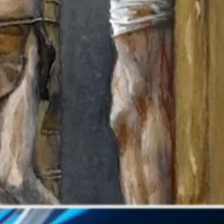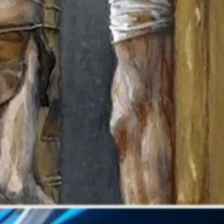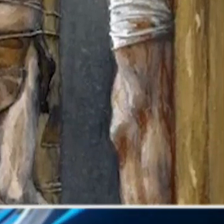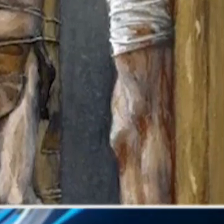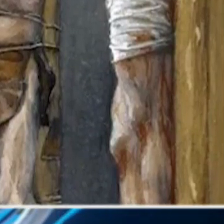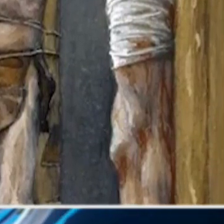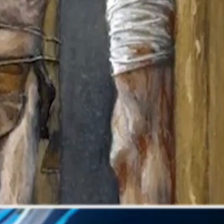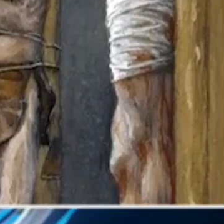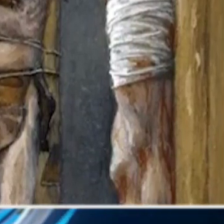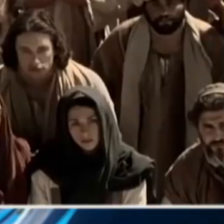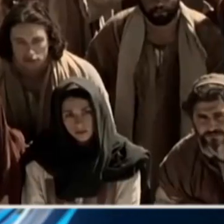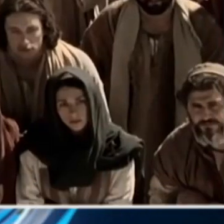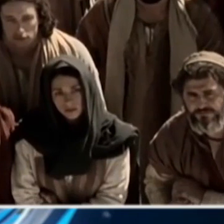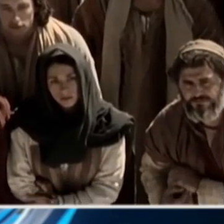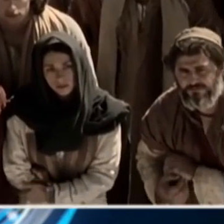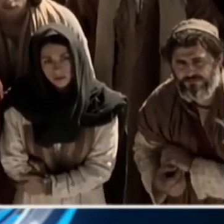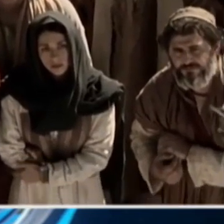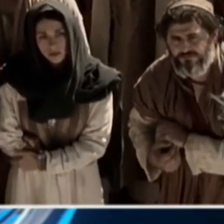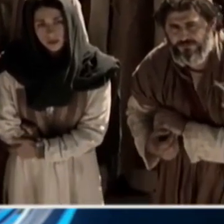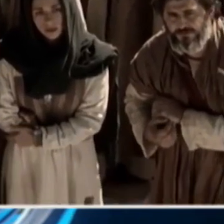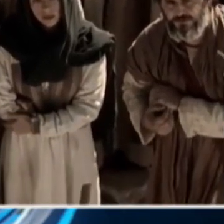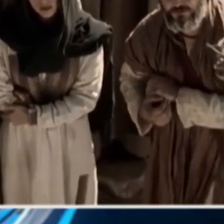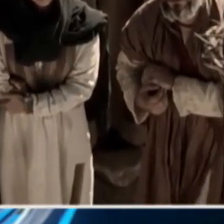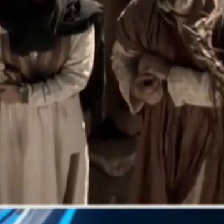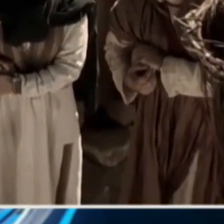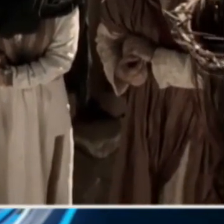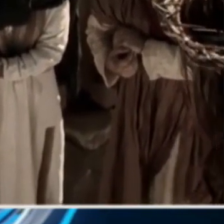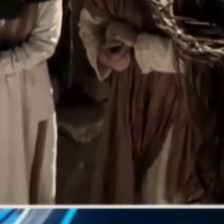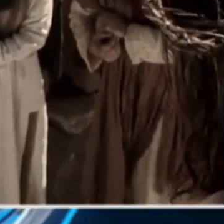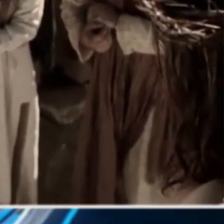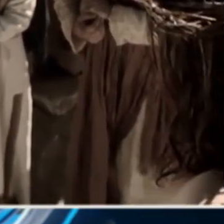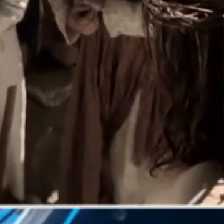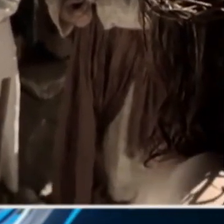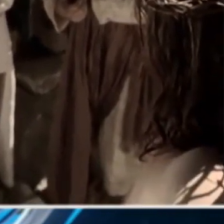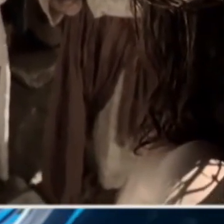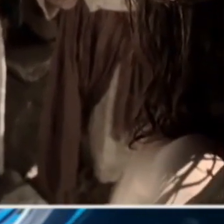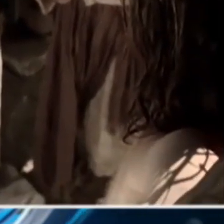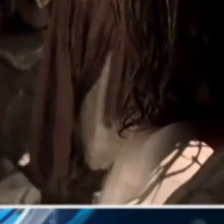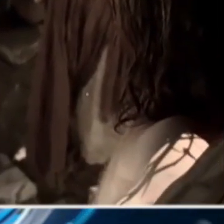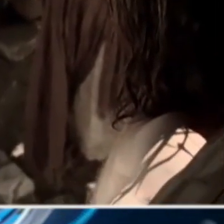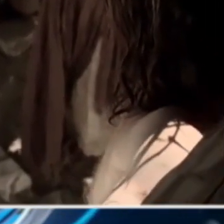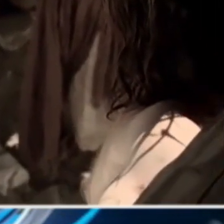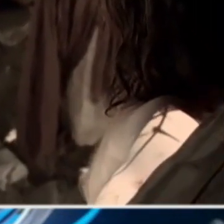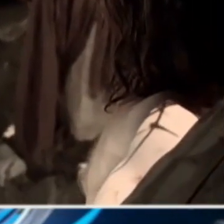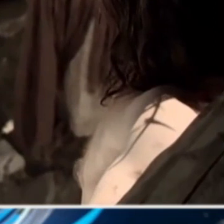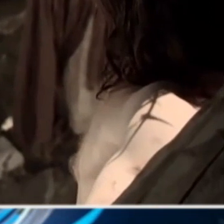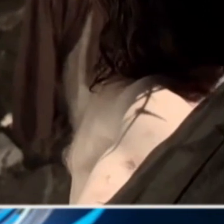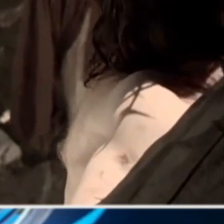и вот завеса в храме раздалась надвое сверху донизу и земля потряслась и камни расселись и